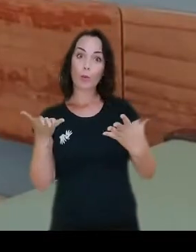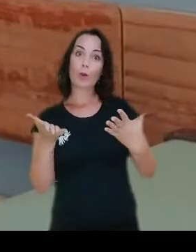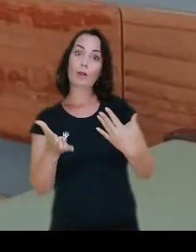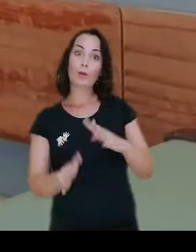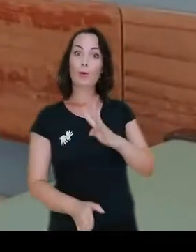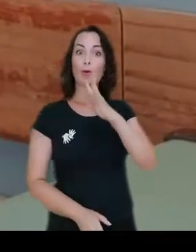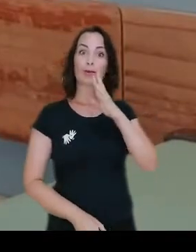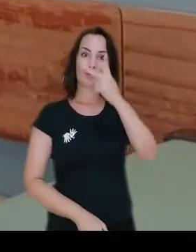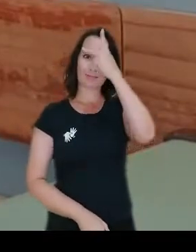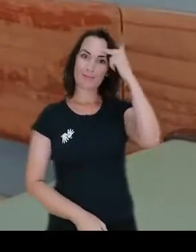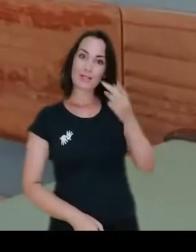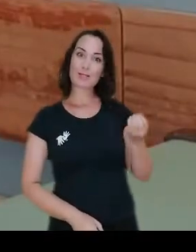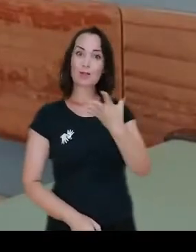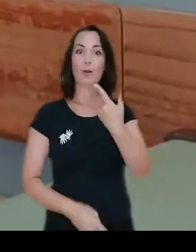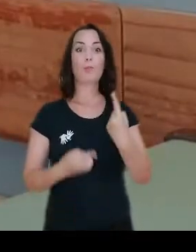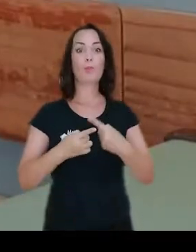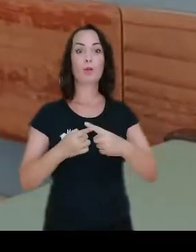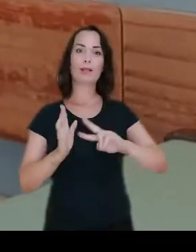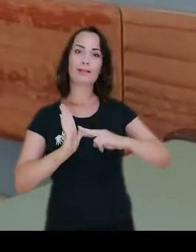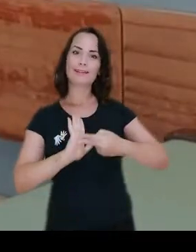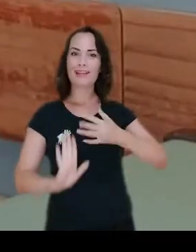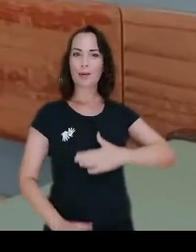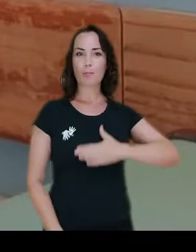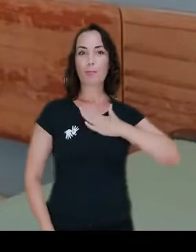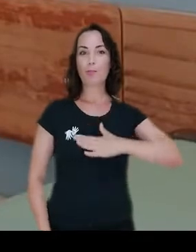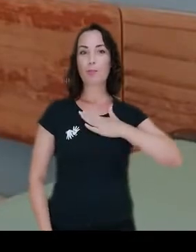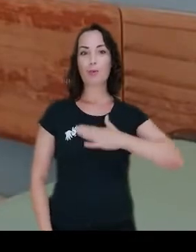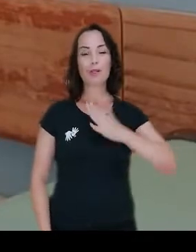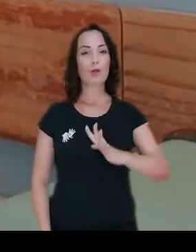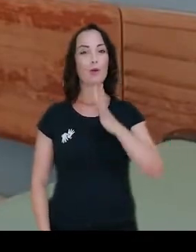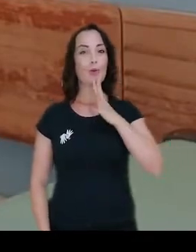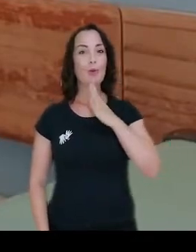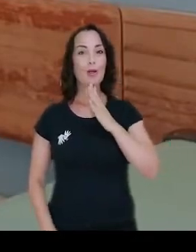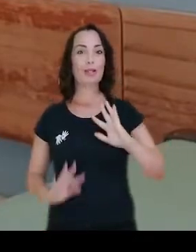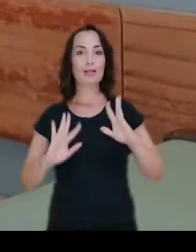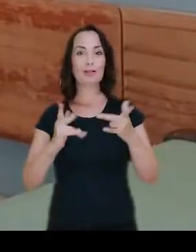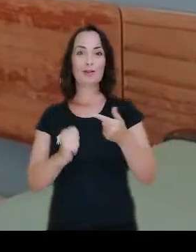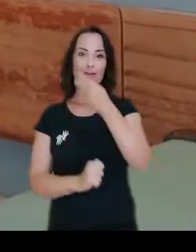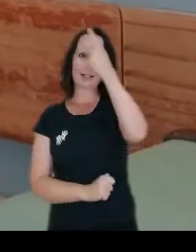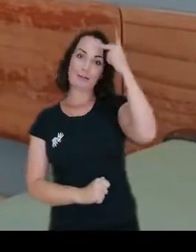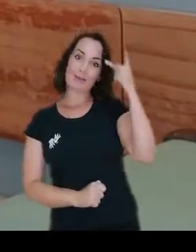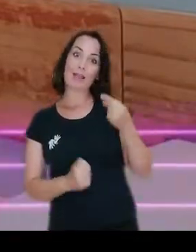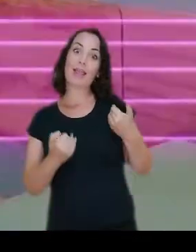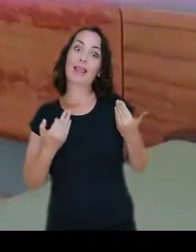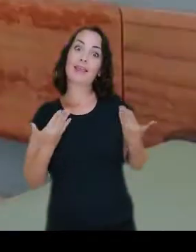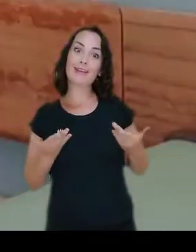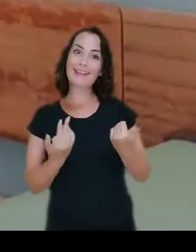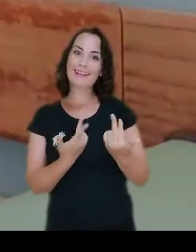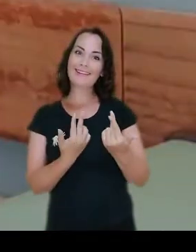porque é um prazer conhecer novas pessoas, igual eu que acabei de conhecer vocês.